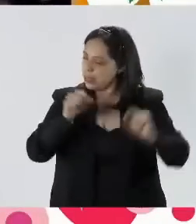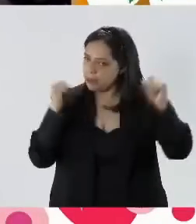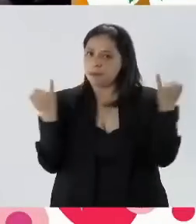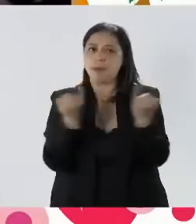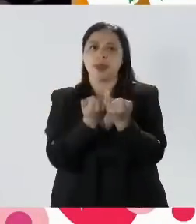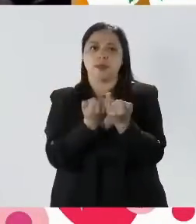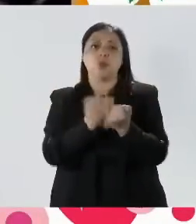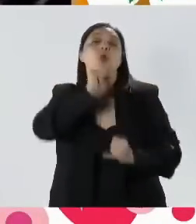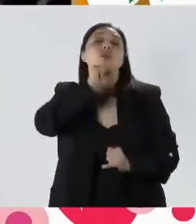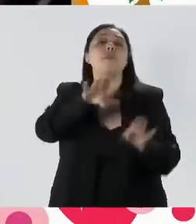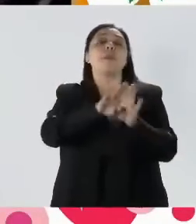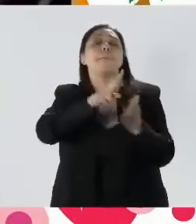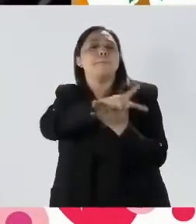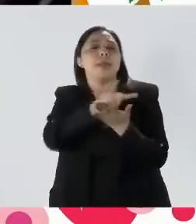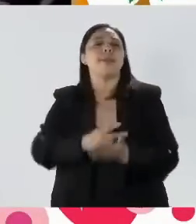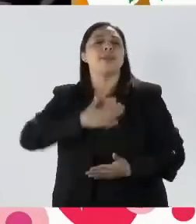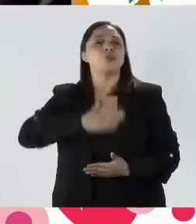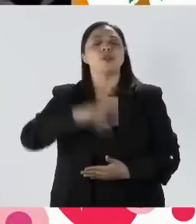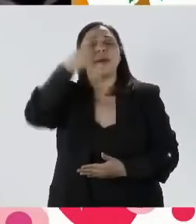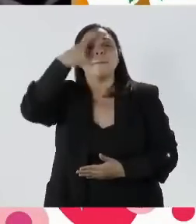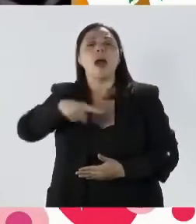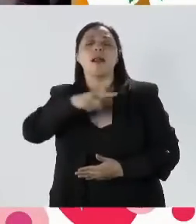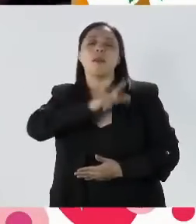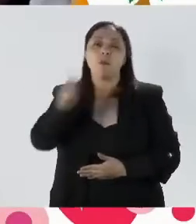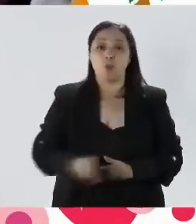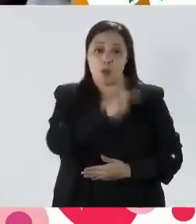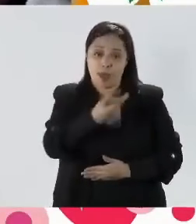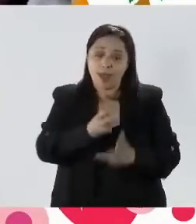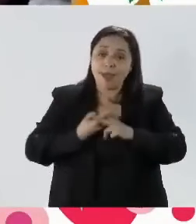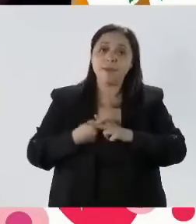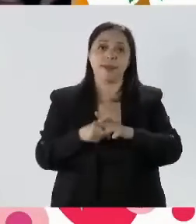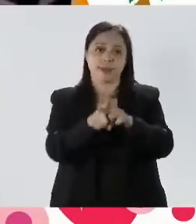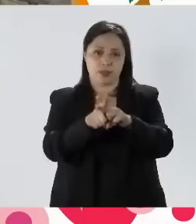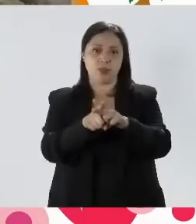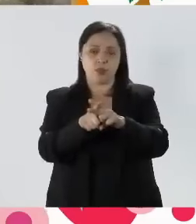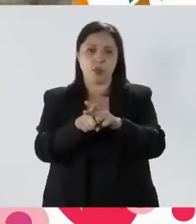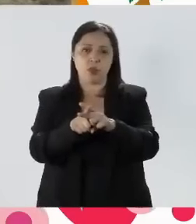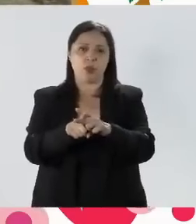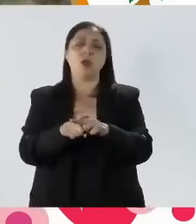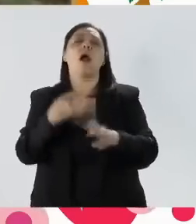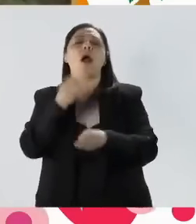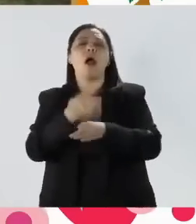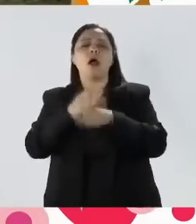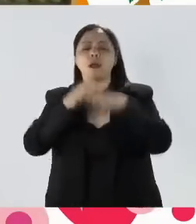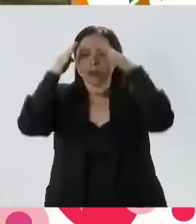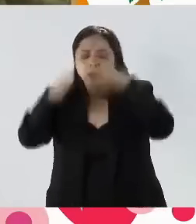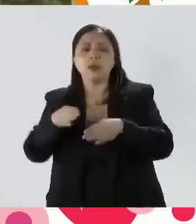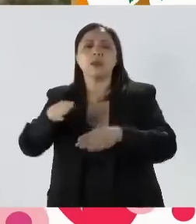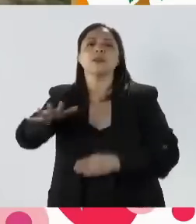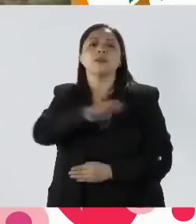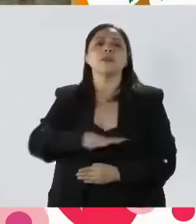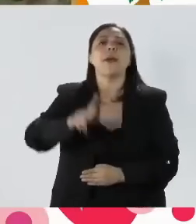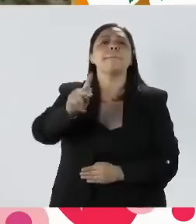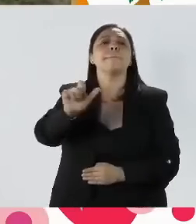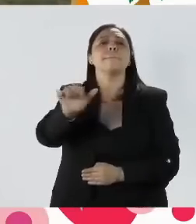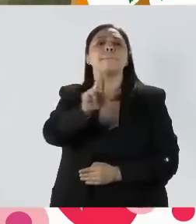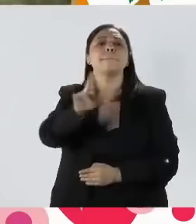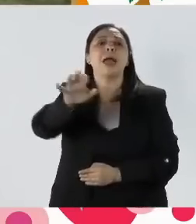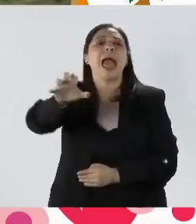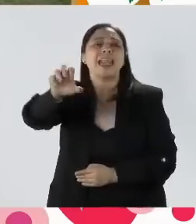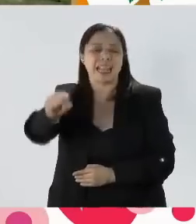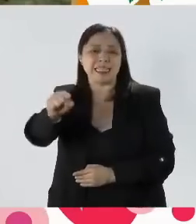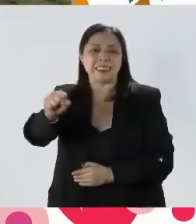para los pueblos ya estamos trabajando en el pueblo de parre central y en michuca en venucia